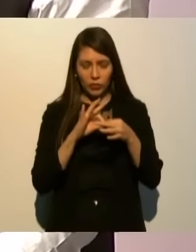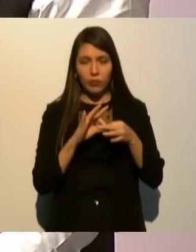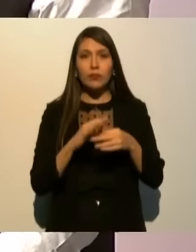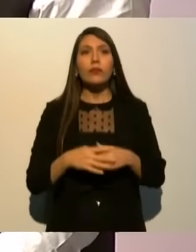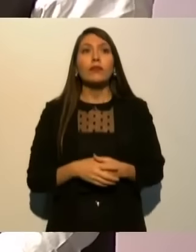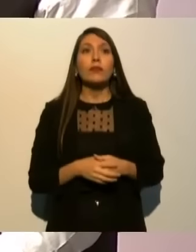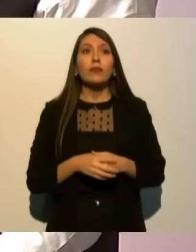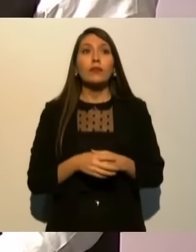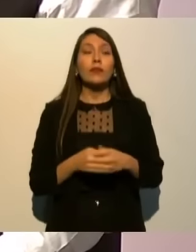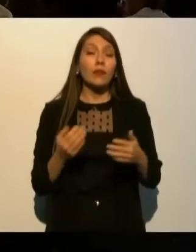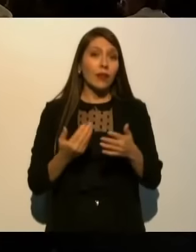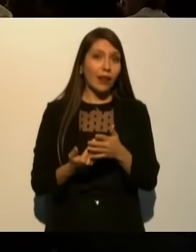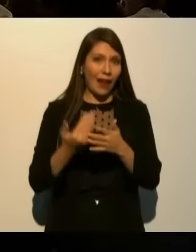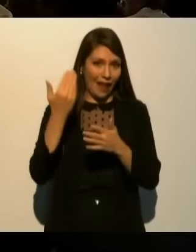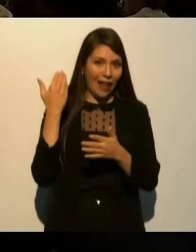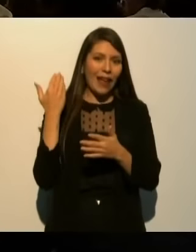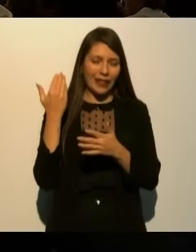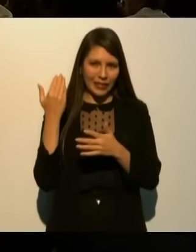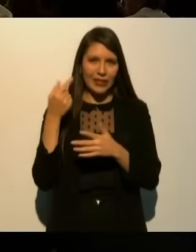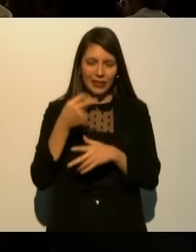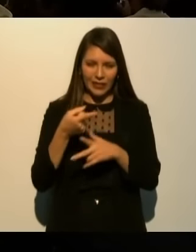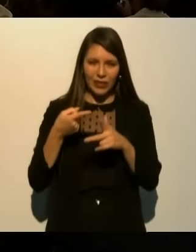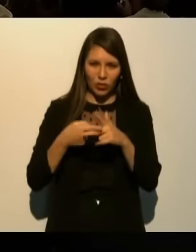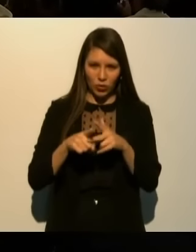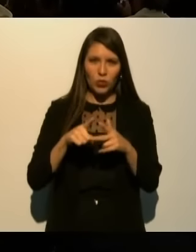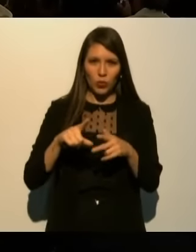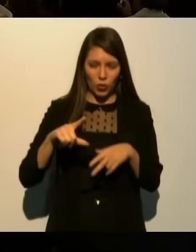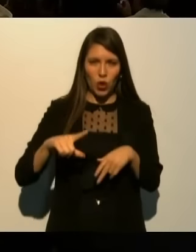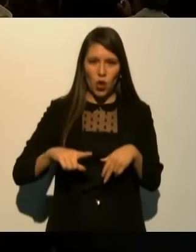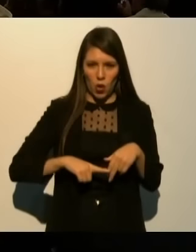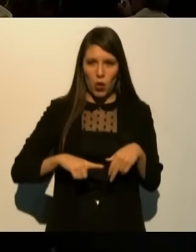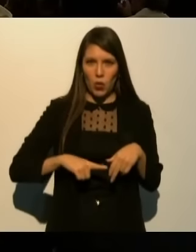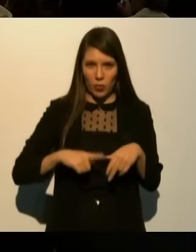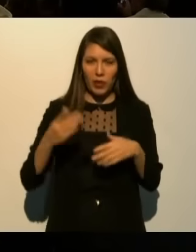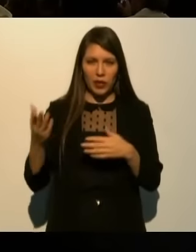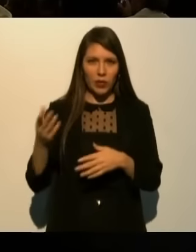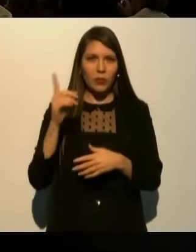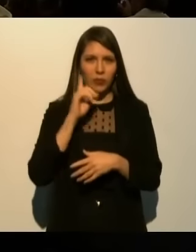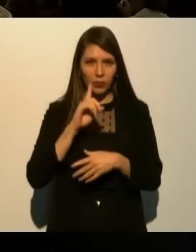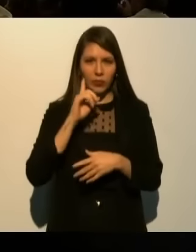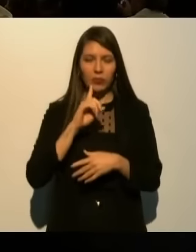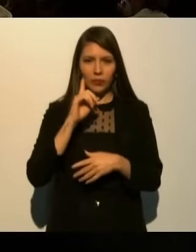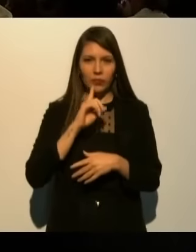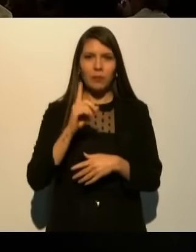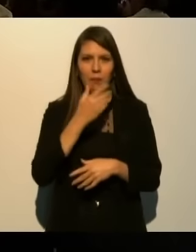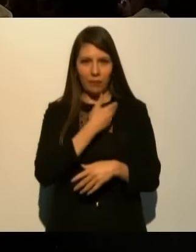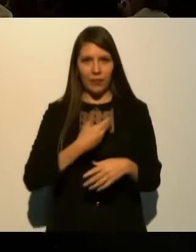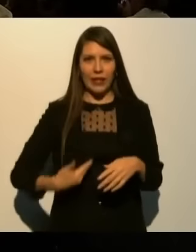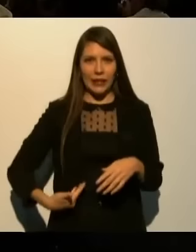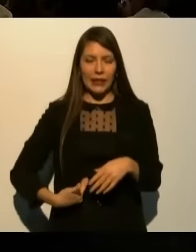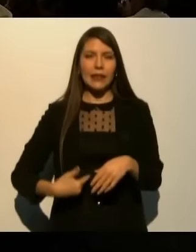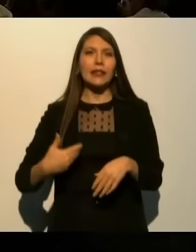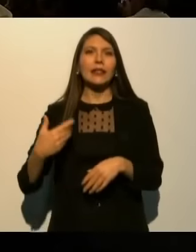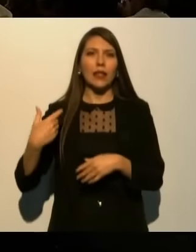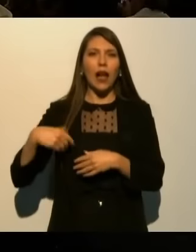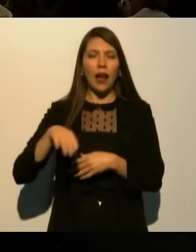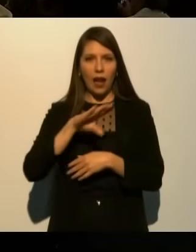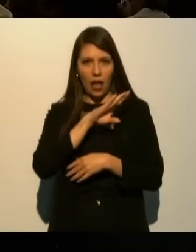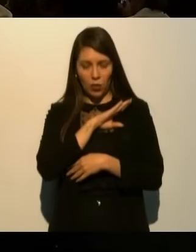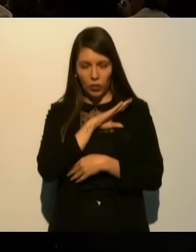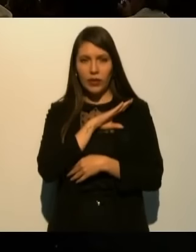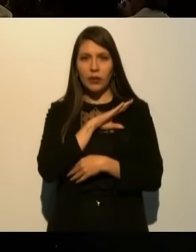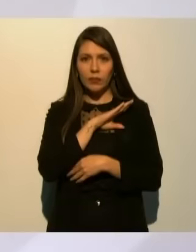actual gobierno nuestra presidenta la doctora Claudia sen bardo nos instruyó a la elaboración